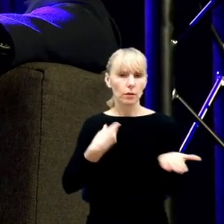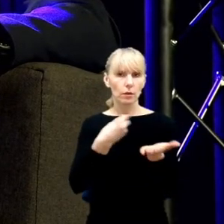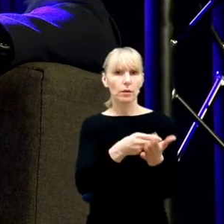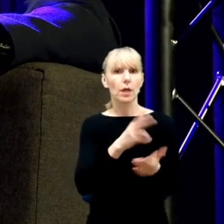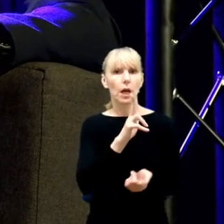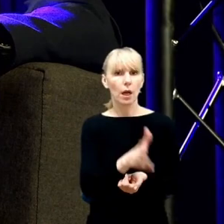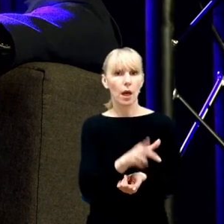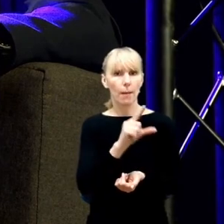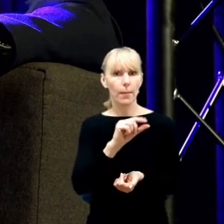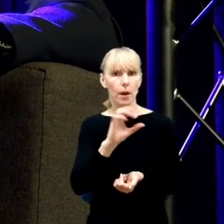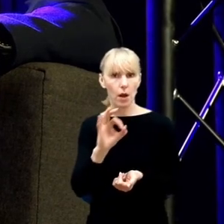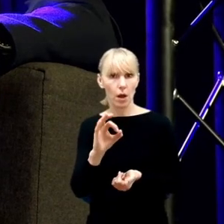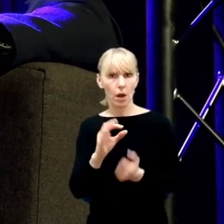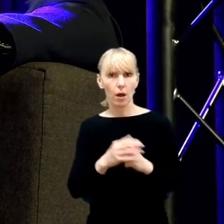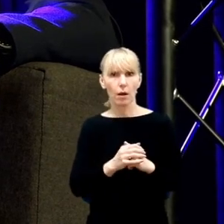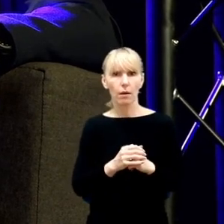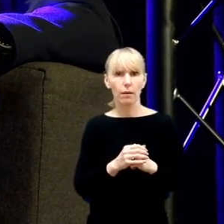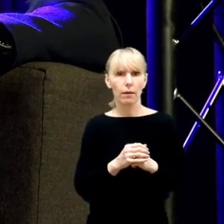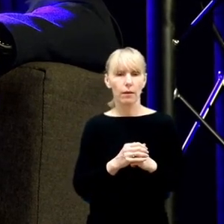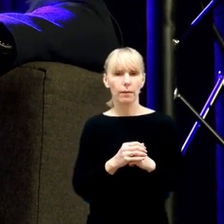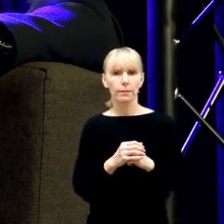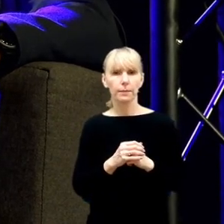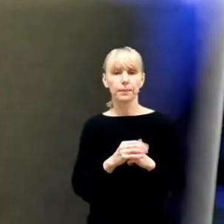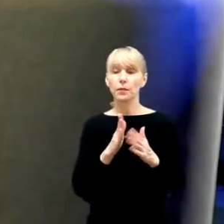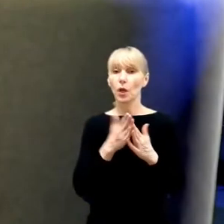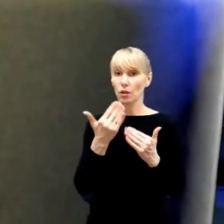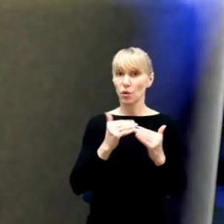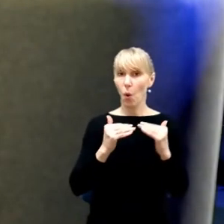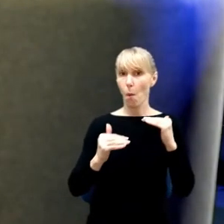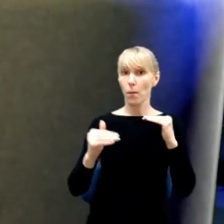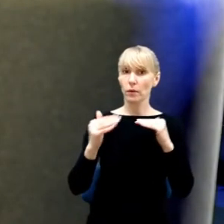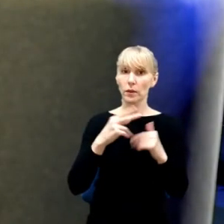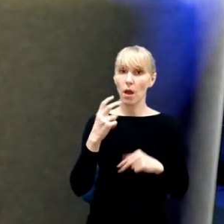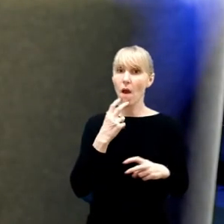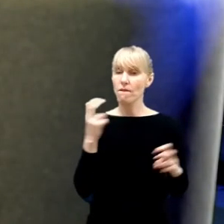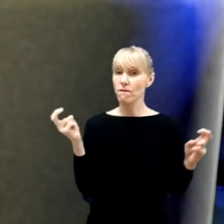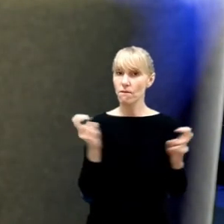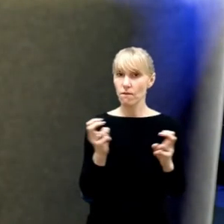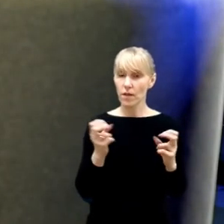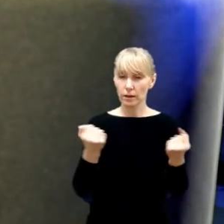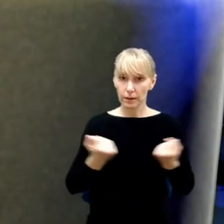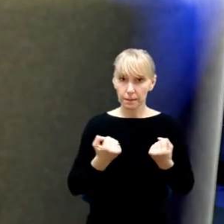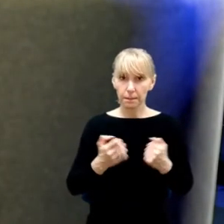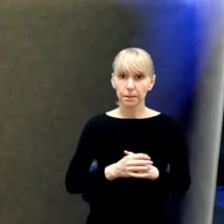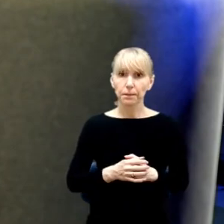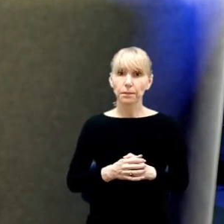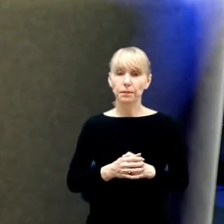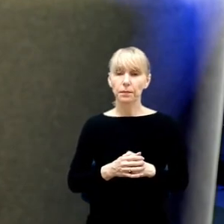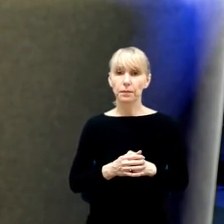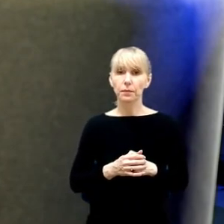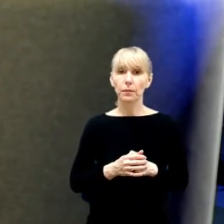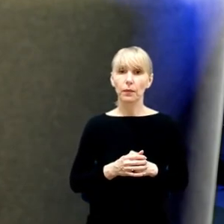czyli przedsięwzięć tych opodwyższonej efektywności energetycznej. Jest możliwość współfinansowania przedsięwzięć,